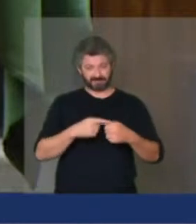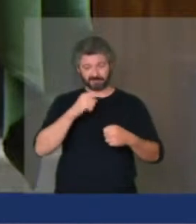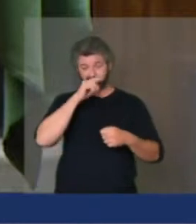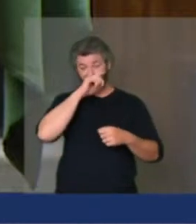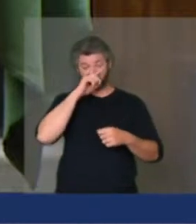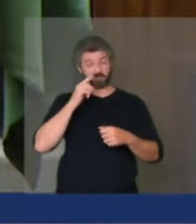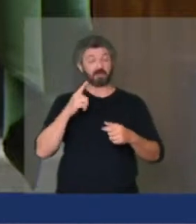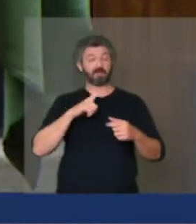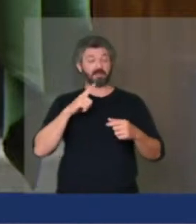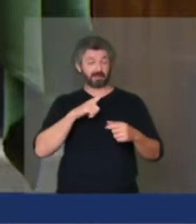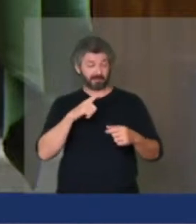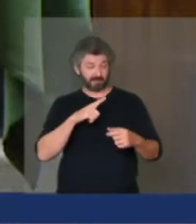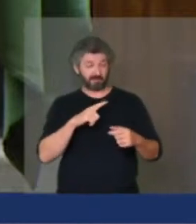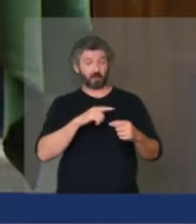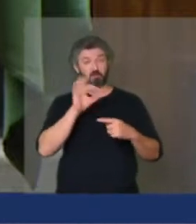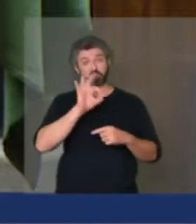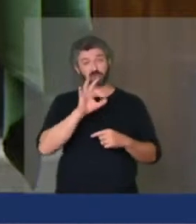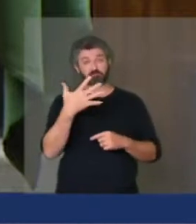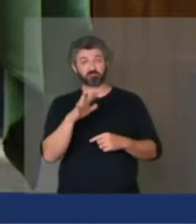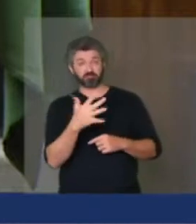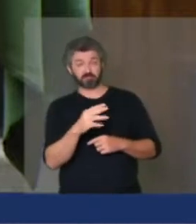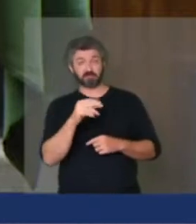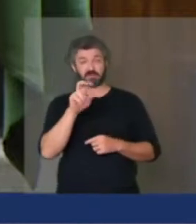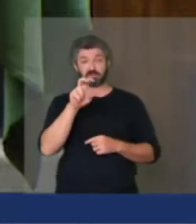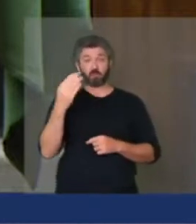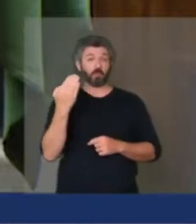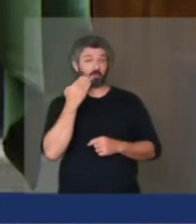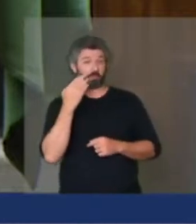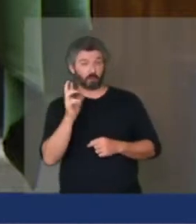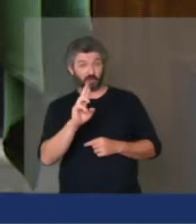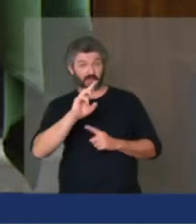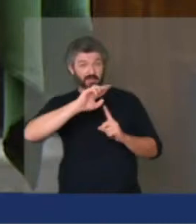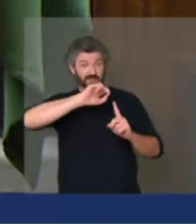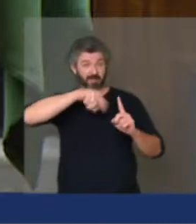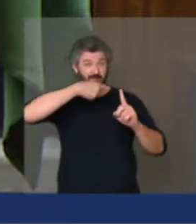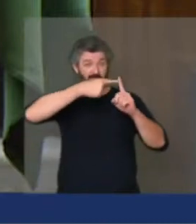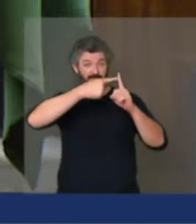QUE CHEGA POR VOLTA DE 5 BILHÕES A MAIS PARA QUE OS MUNICÍPIOS POSSAM EFETIVAR AS